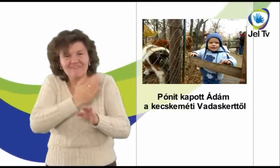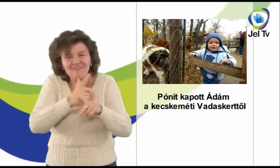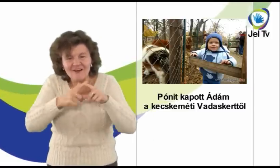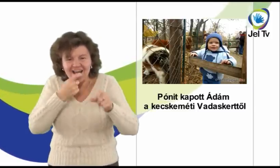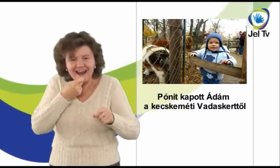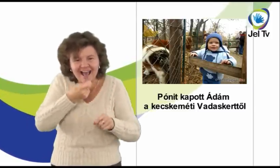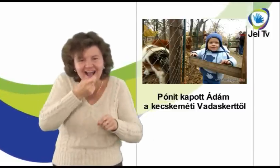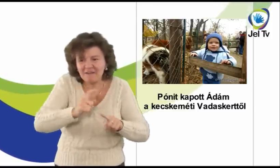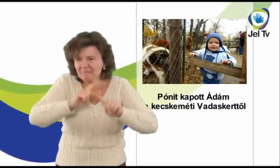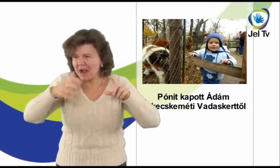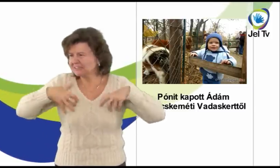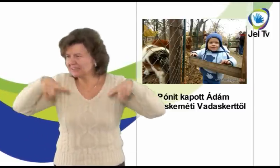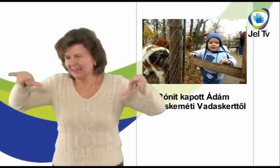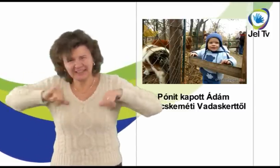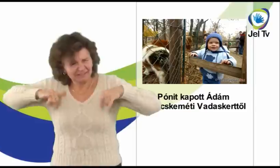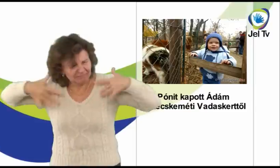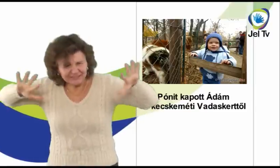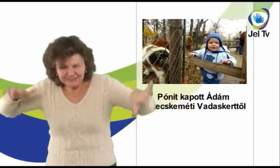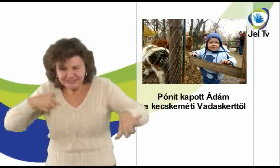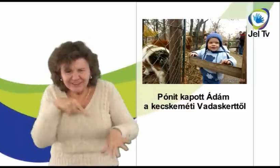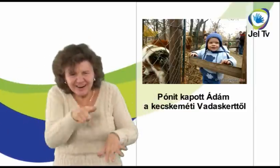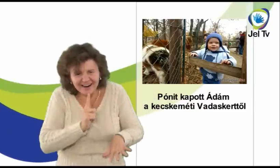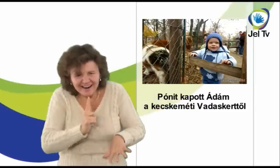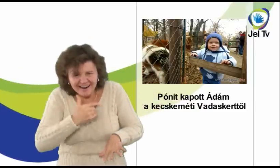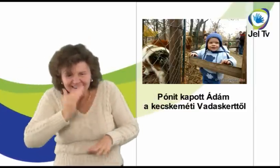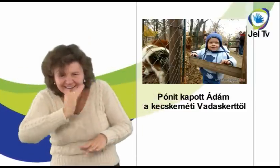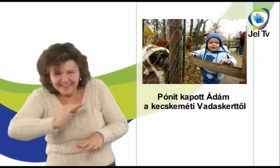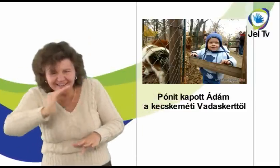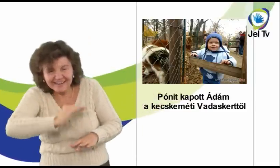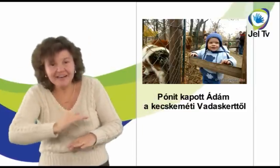Örömében simogatta és etette a kis jószágot, más állat már nem is érdekelte.